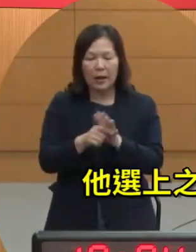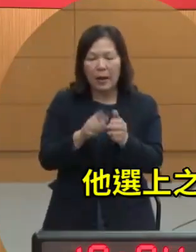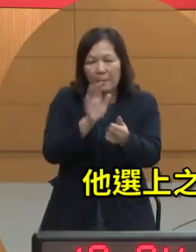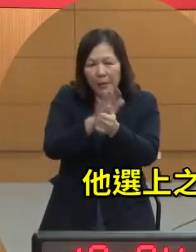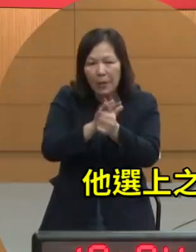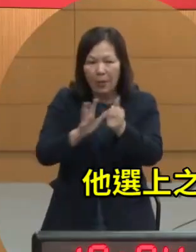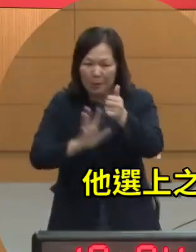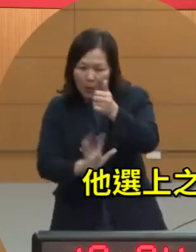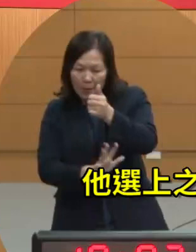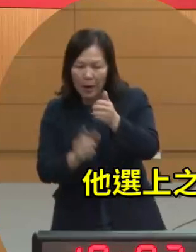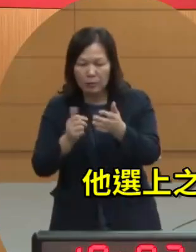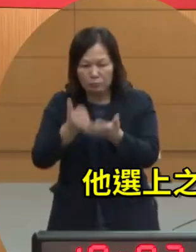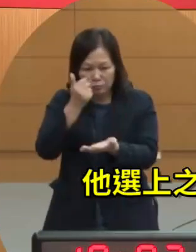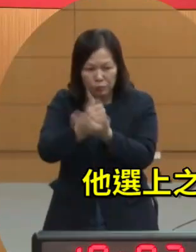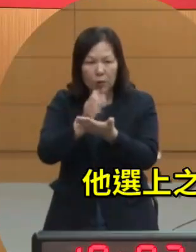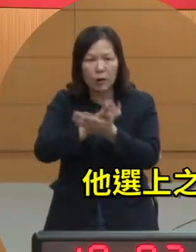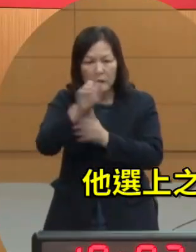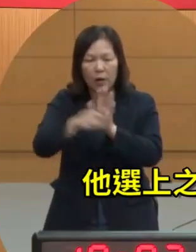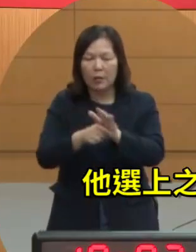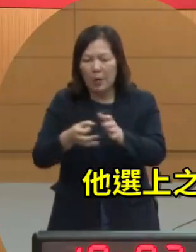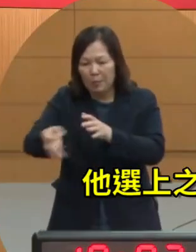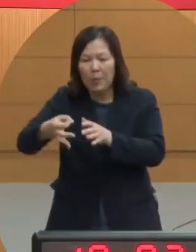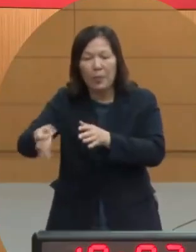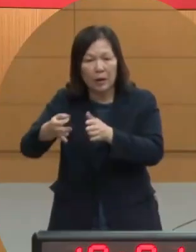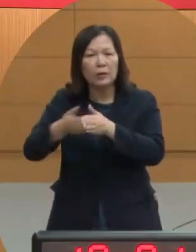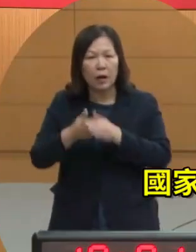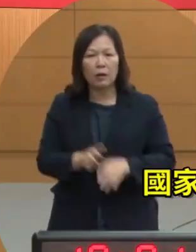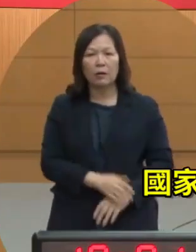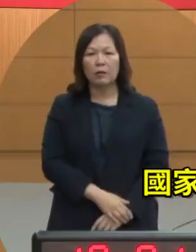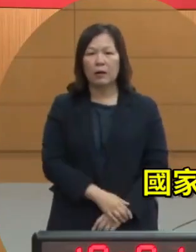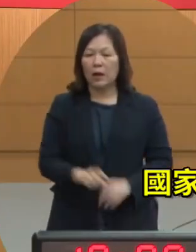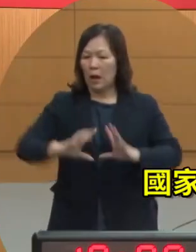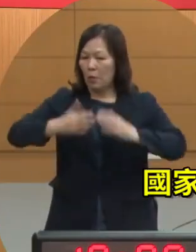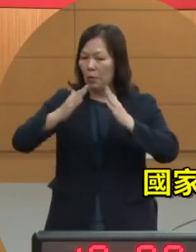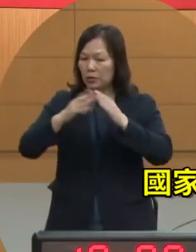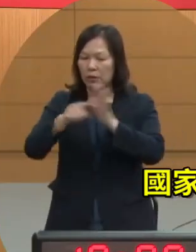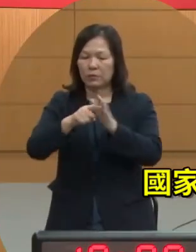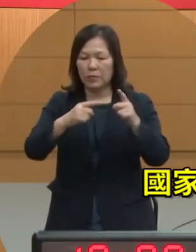他選上之後要拿這些東西來還人情債 國家的錢都被這些人拿走了